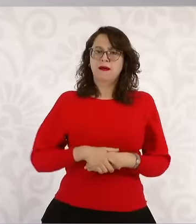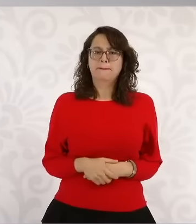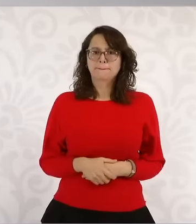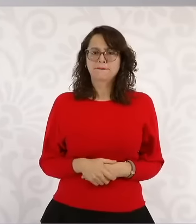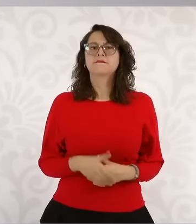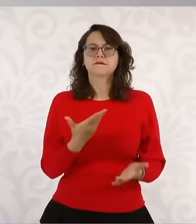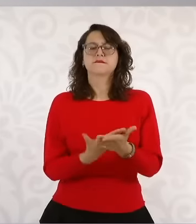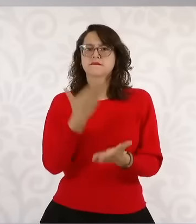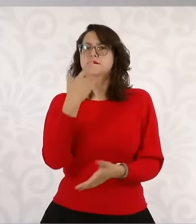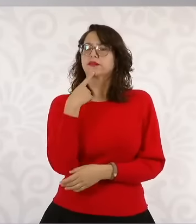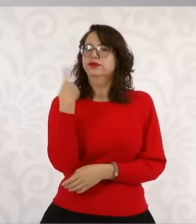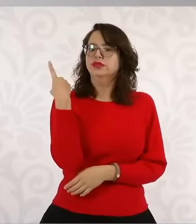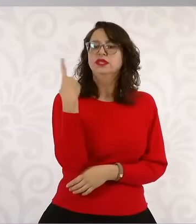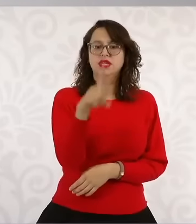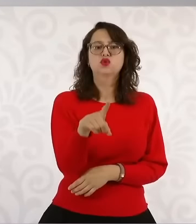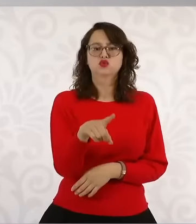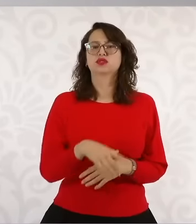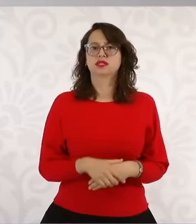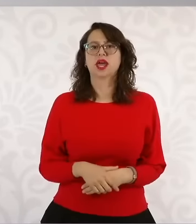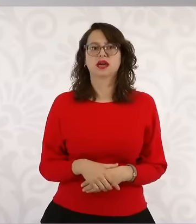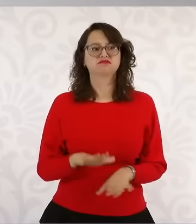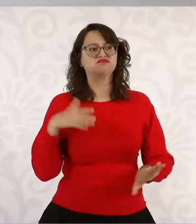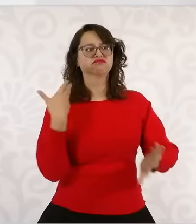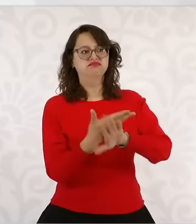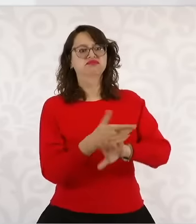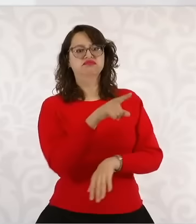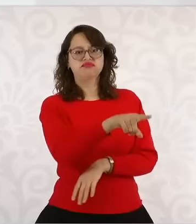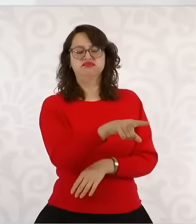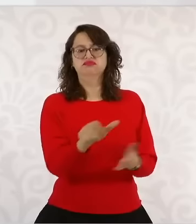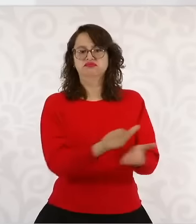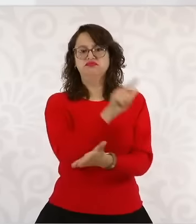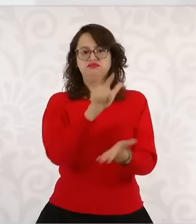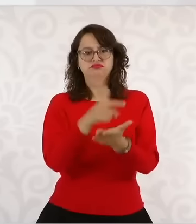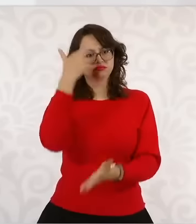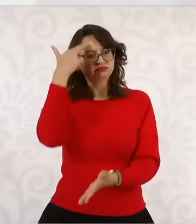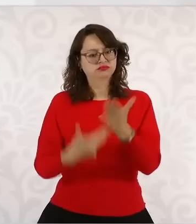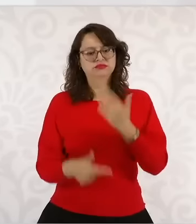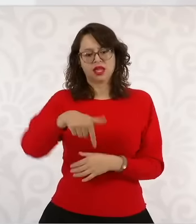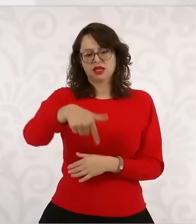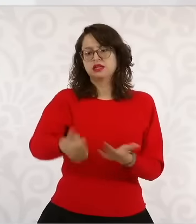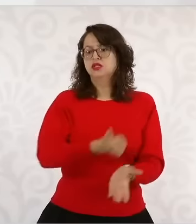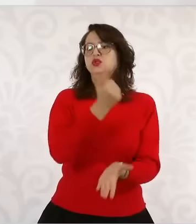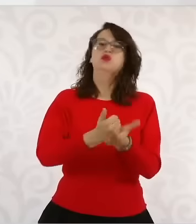Justicia de la Ciudad de México, porque es un delito del fuero común, eh presente denuncia.